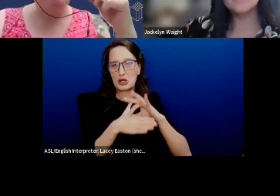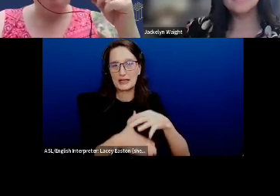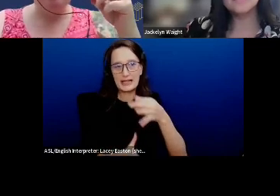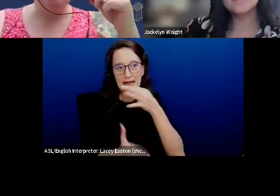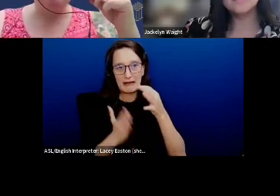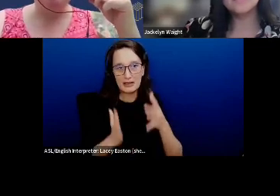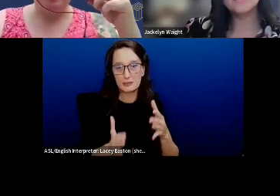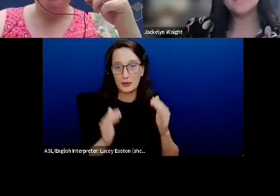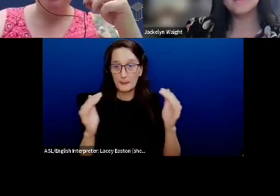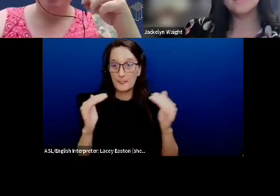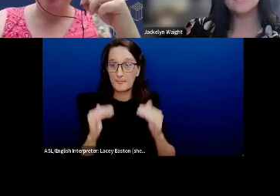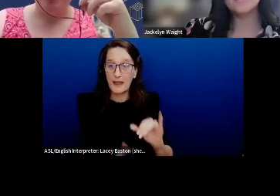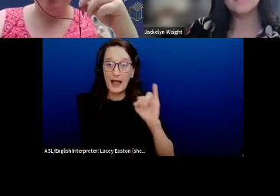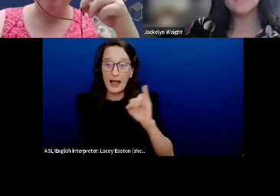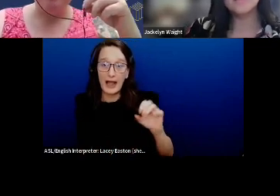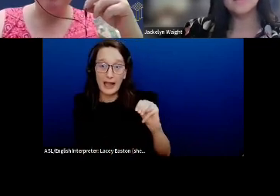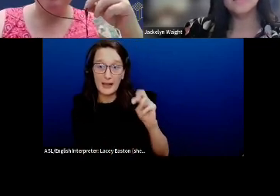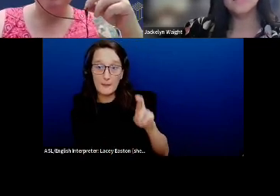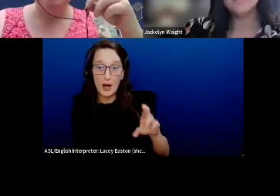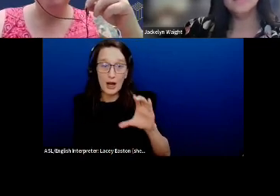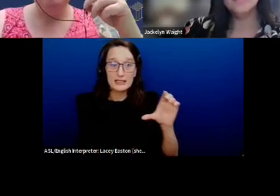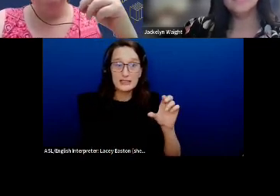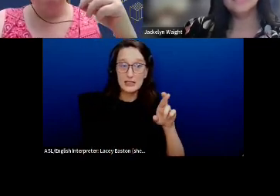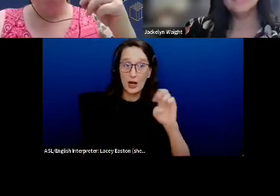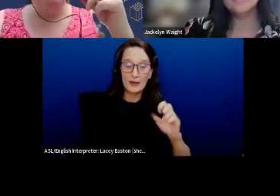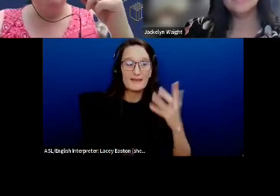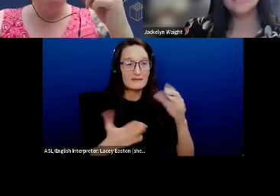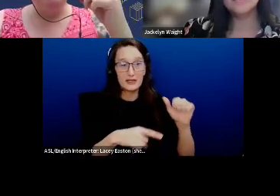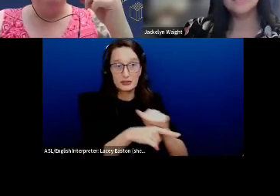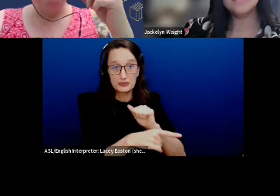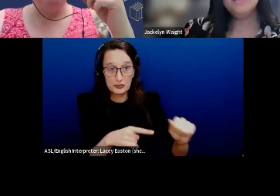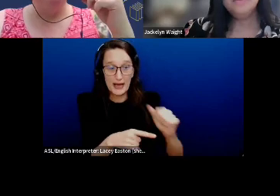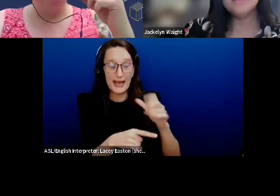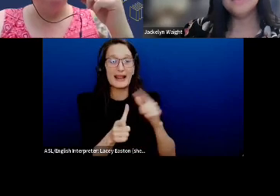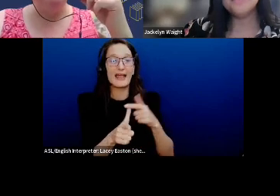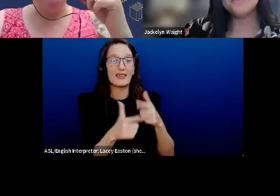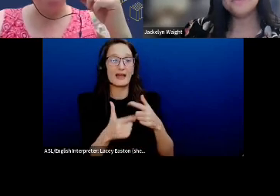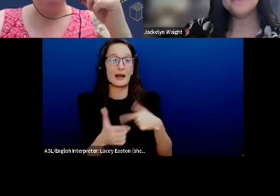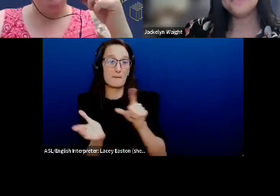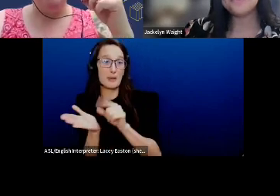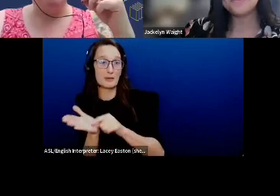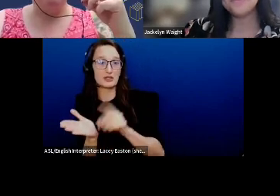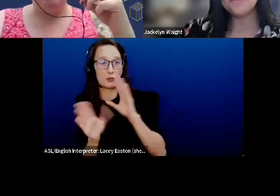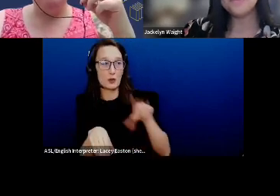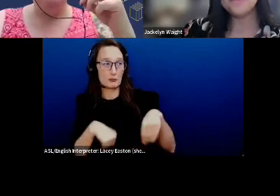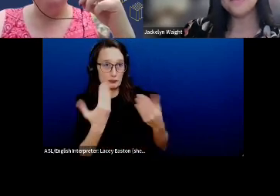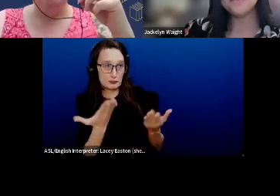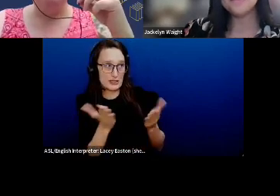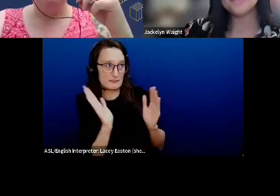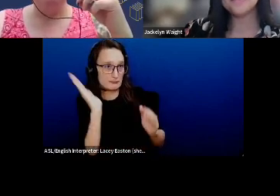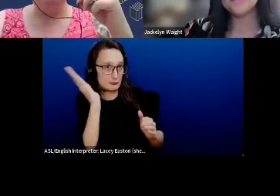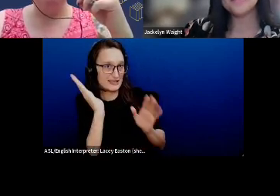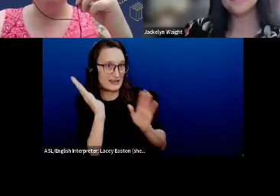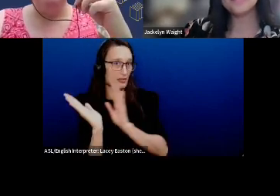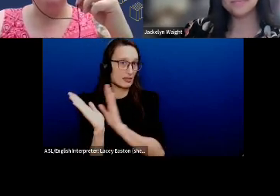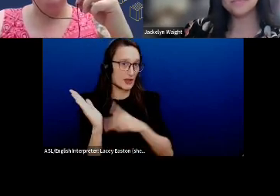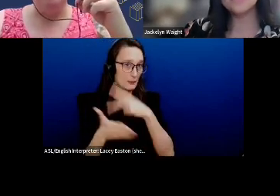y las editoriales presentan sus programas. Luego, se entregan muestras de los programas a las IMR y las CRES, y